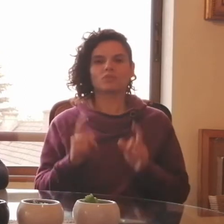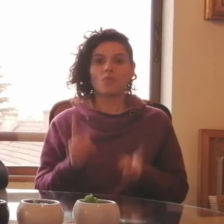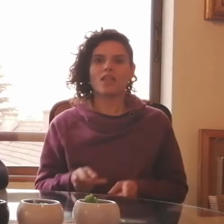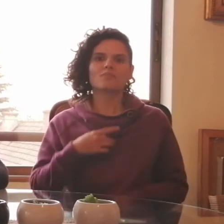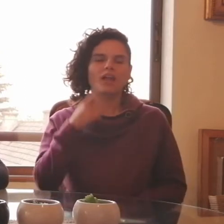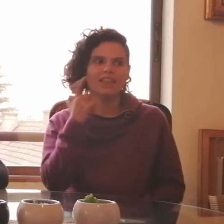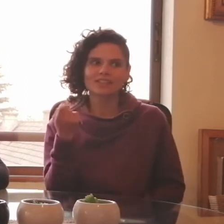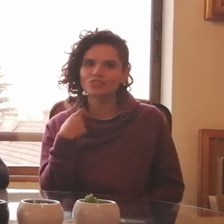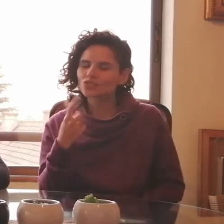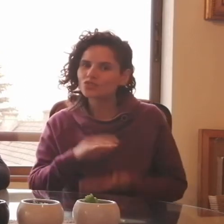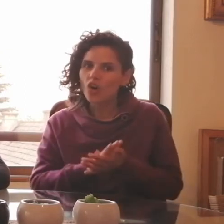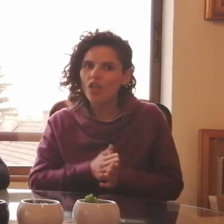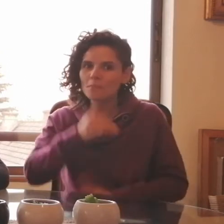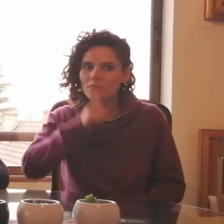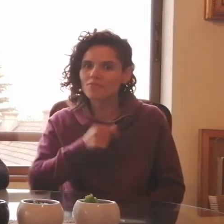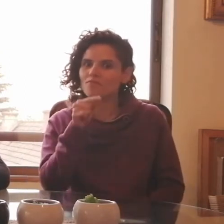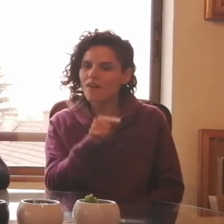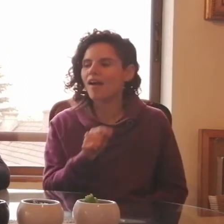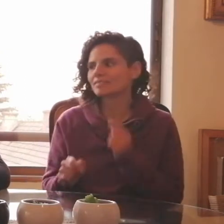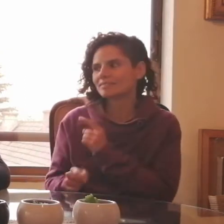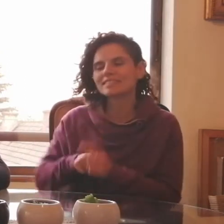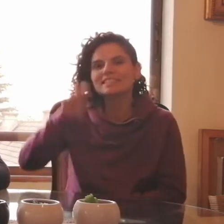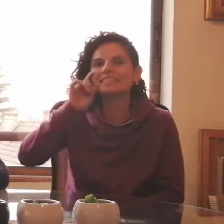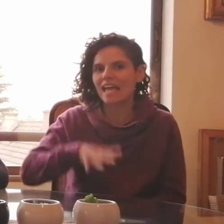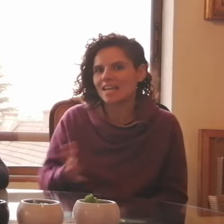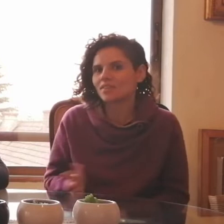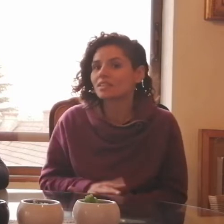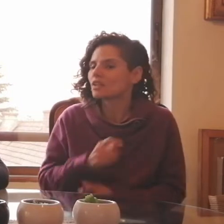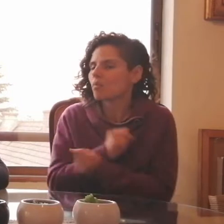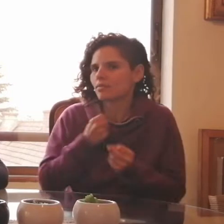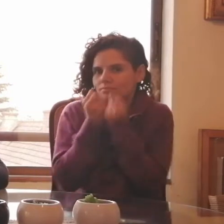cosas que no pueden ser contadas en este programa asi que nos vamos a